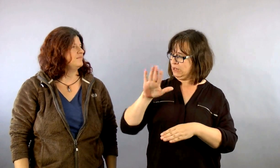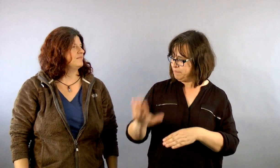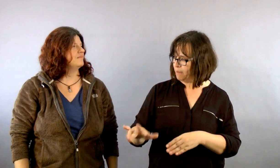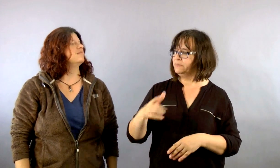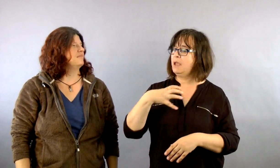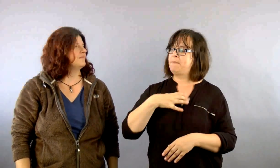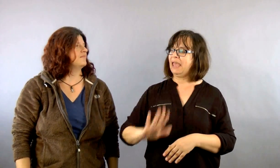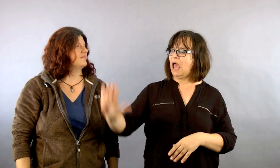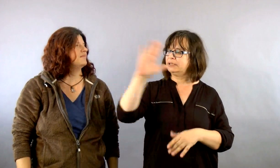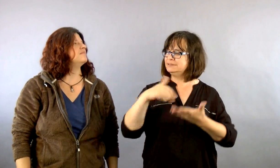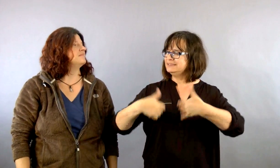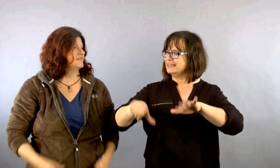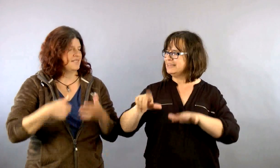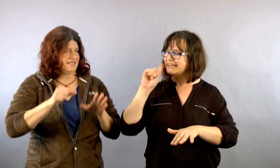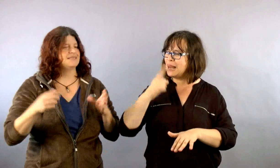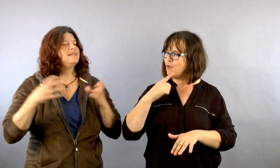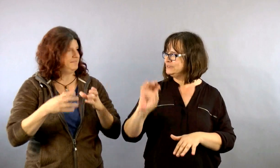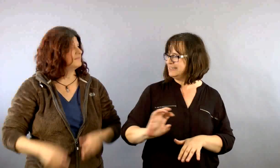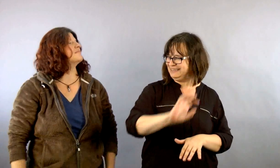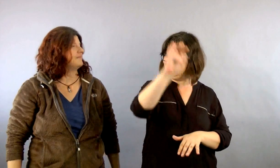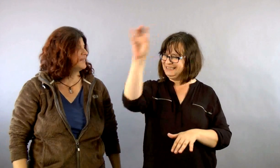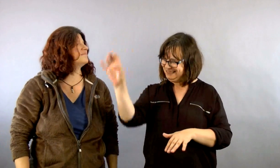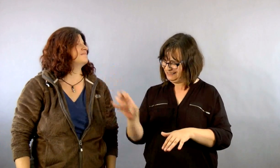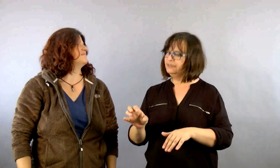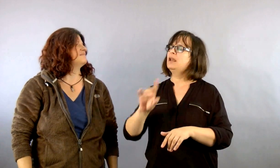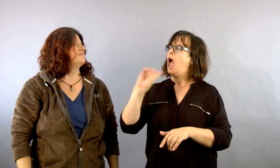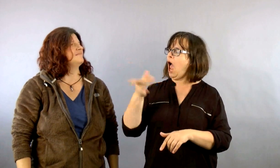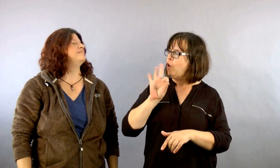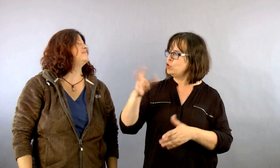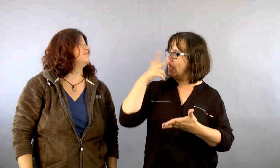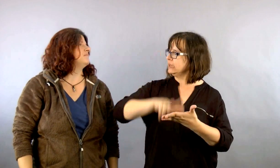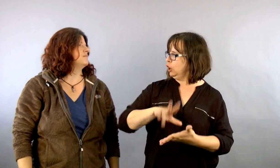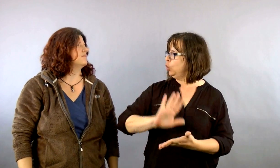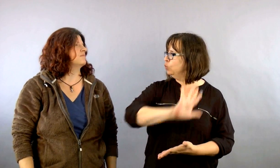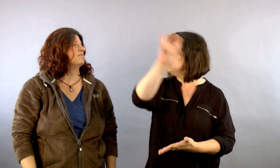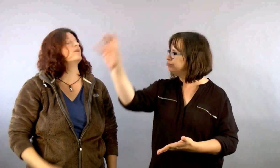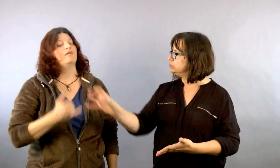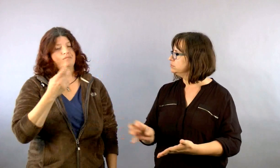Aha und die 16 Gehörlosengemeinden werden auch alle anerkannt?